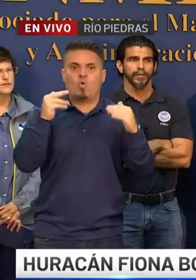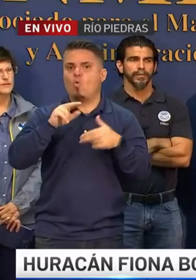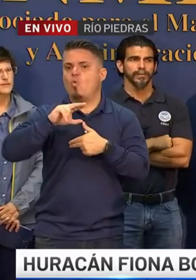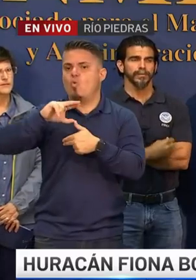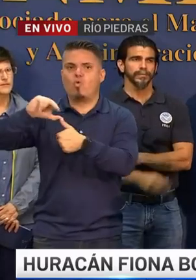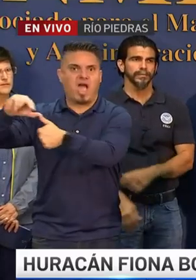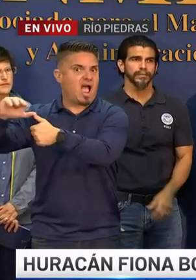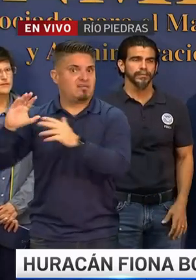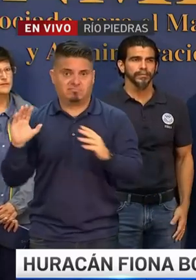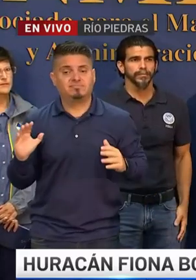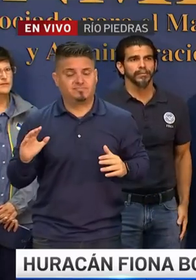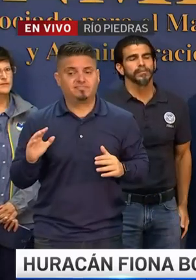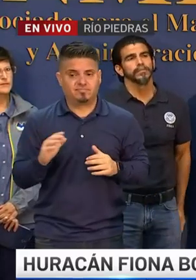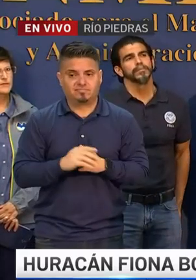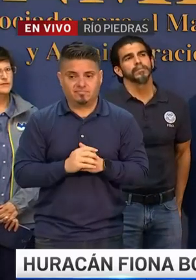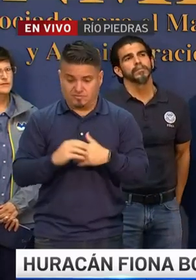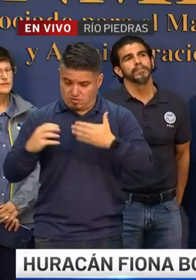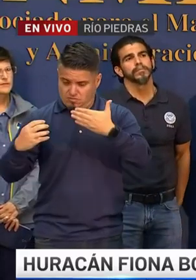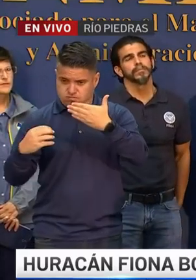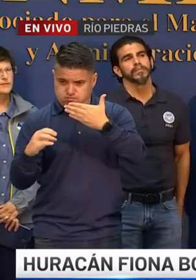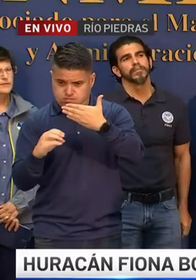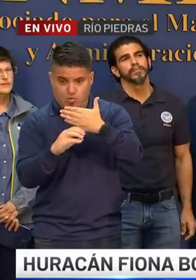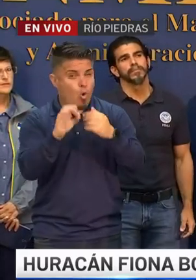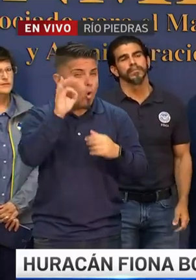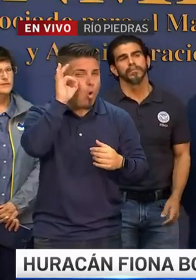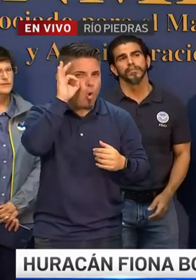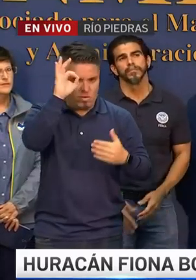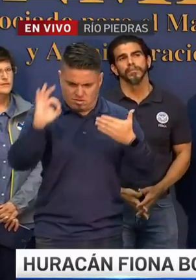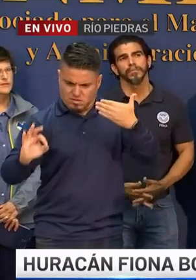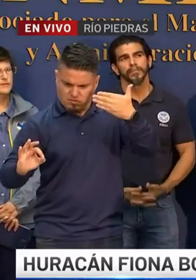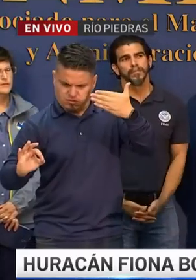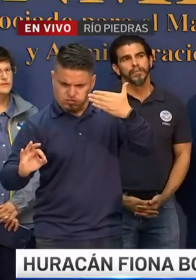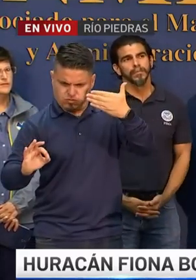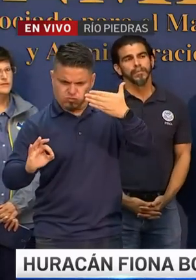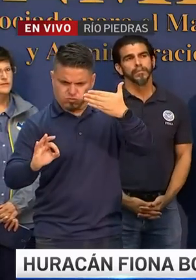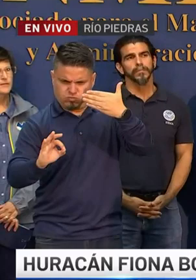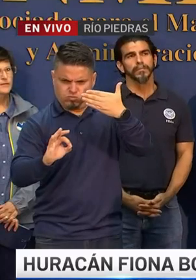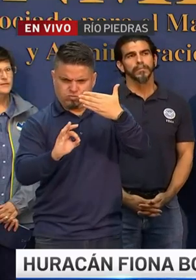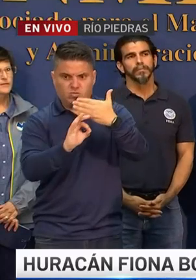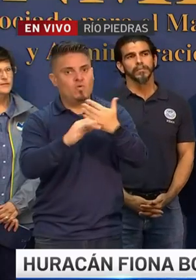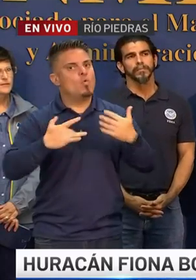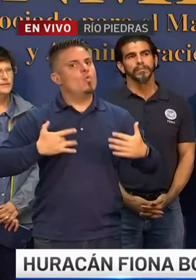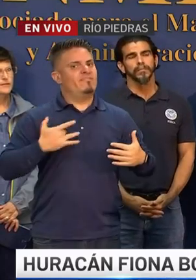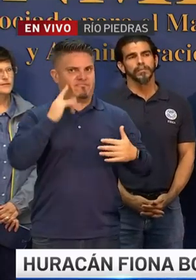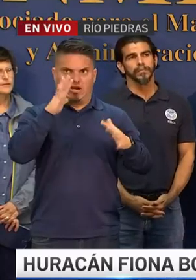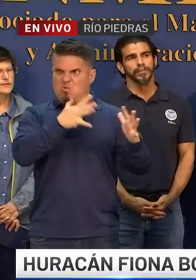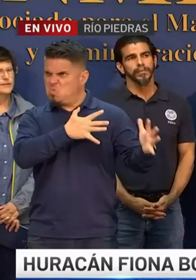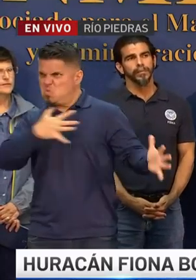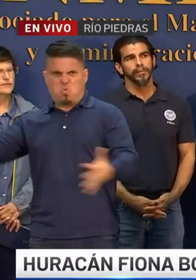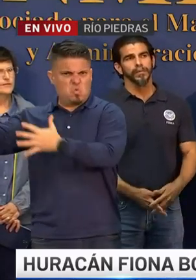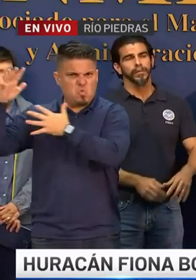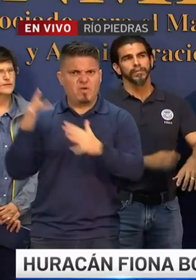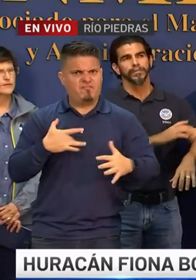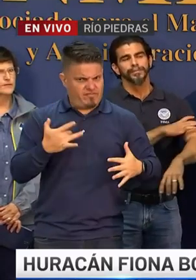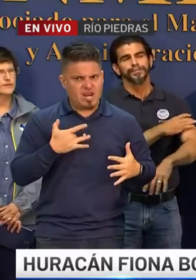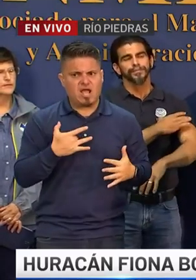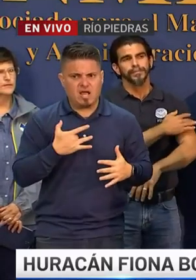ESTA REGIÓN, ÉSTA ÁREA DE MÚSICA, TIENE EL POTENCIAL